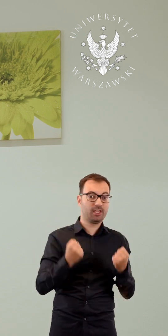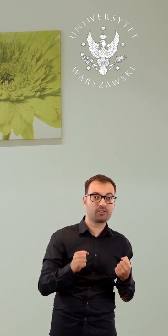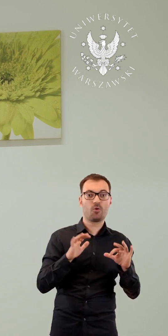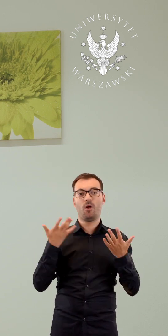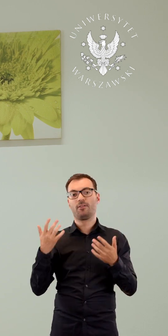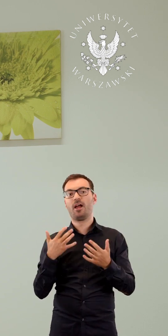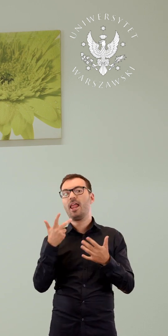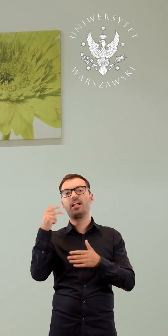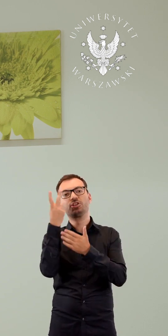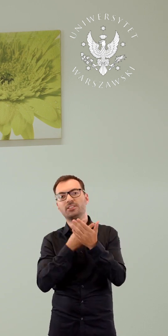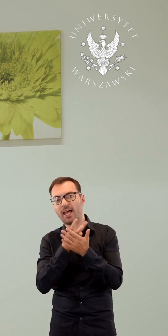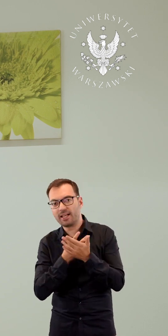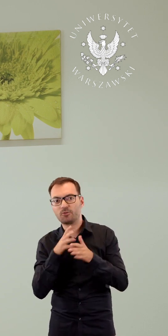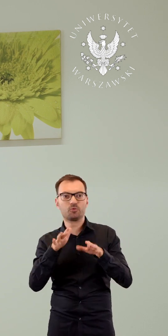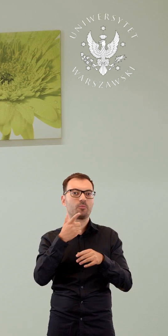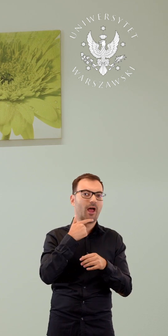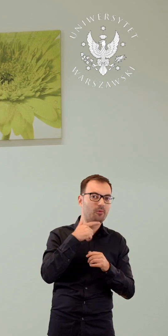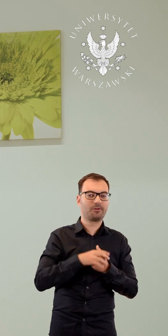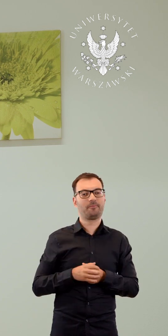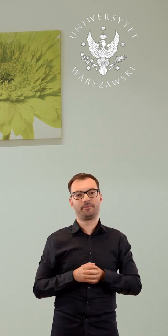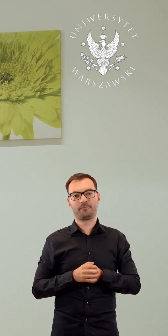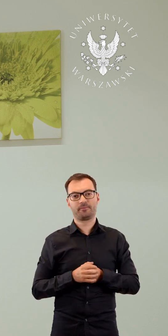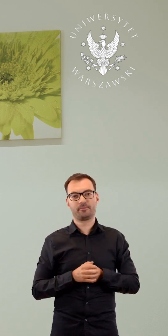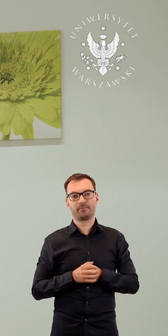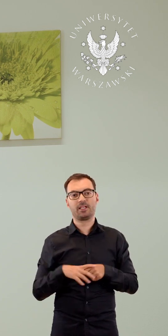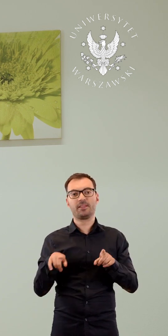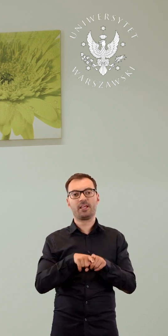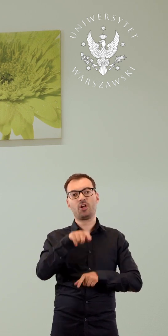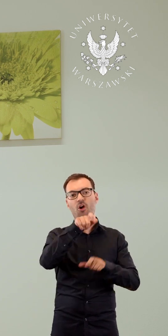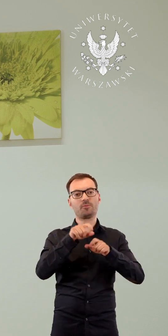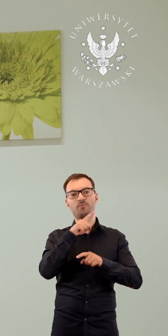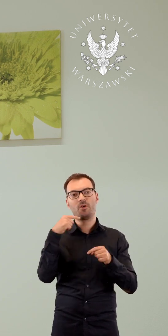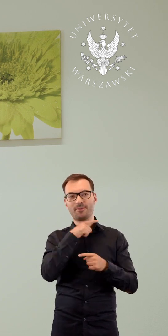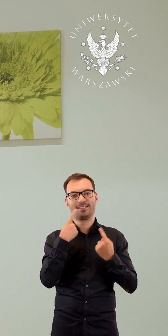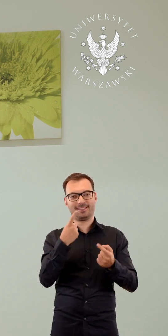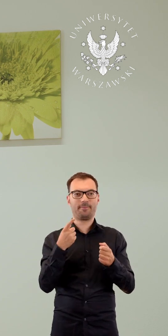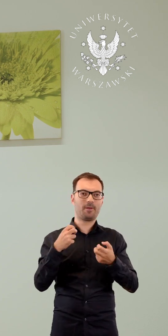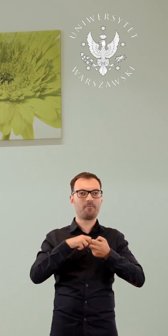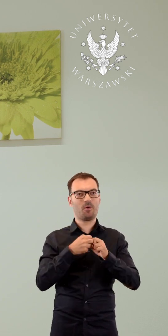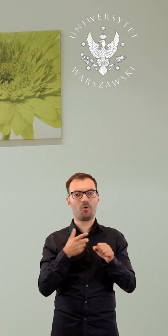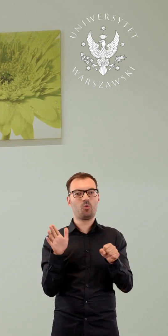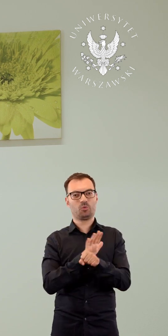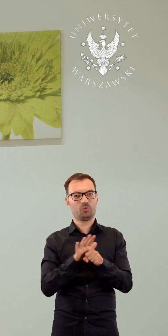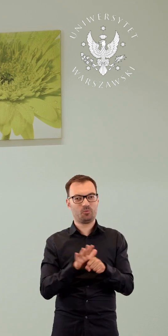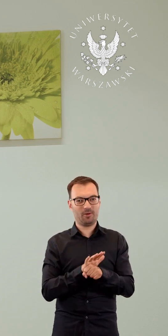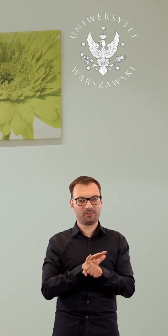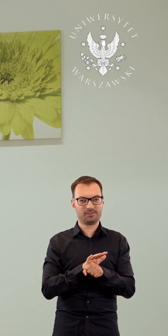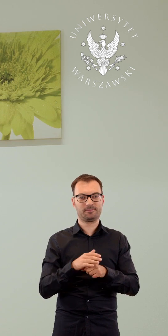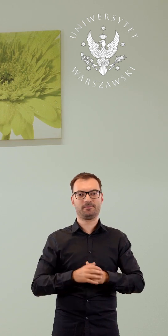jak dużo muszą czytać i na jakim poziomie potrafią sobie zrekompensować te wszystkie trudności, które wynikają z dysleksji,